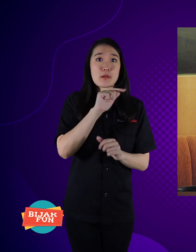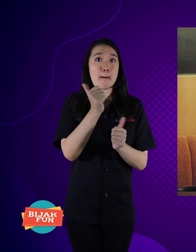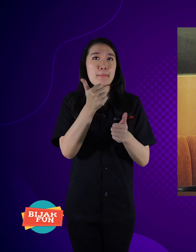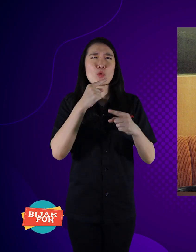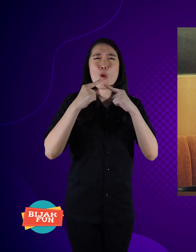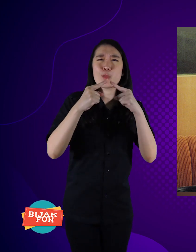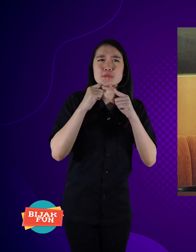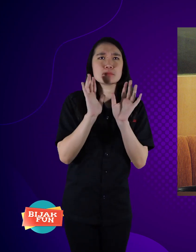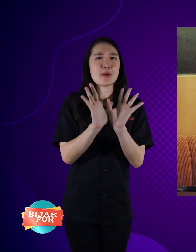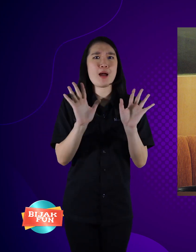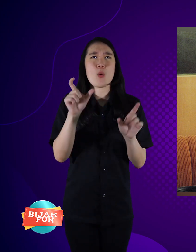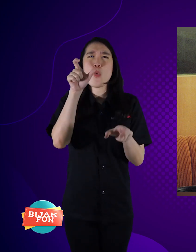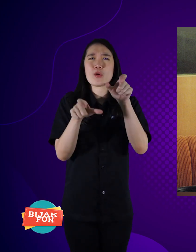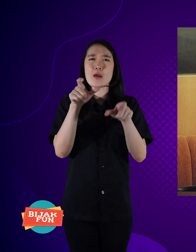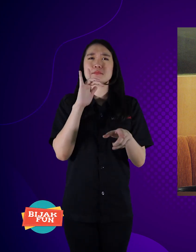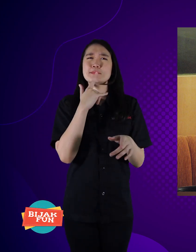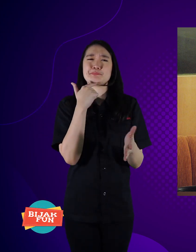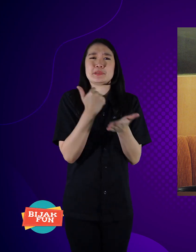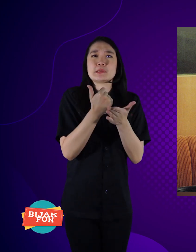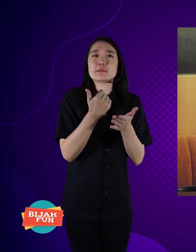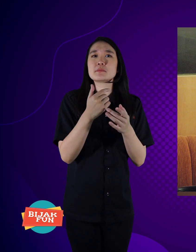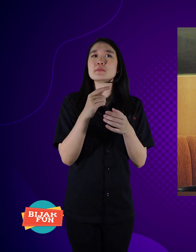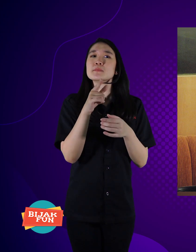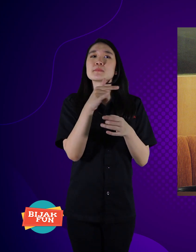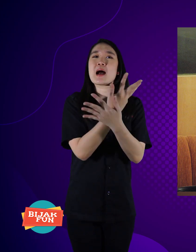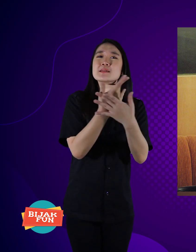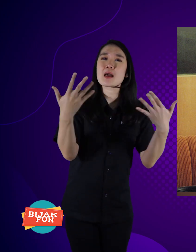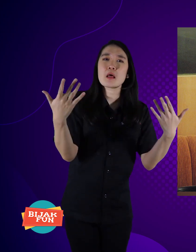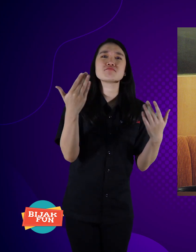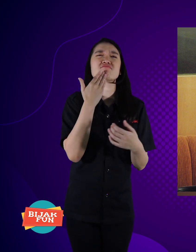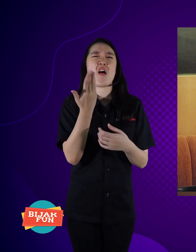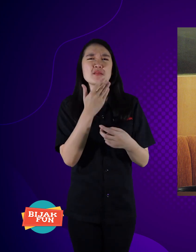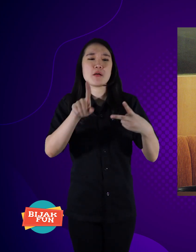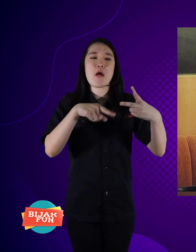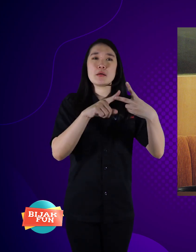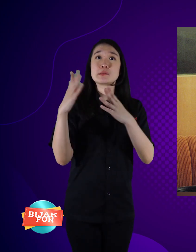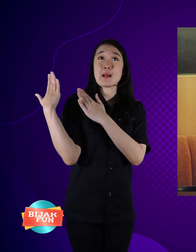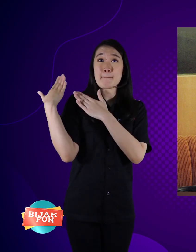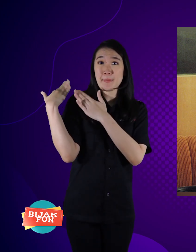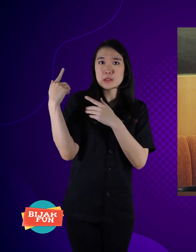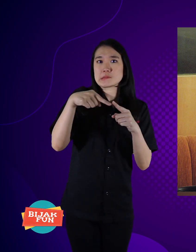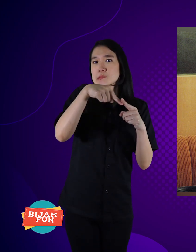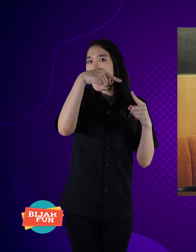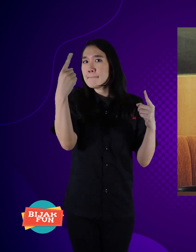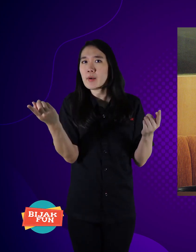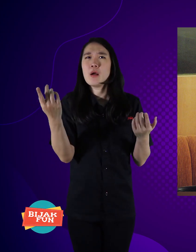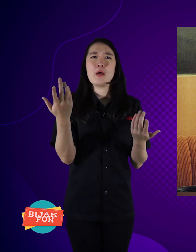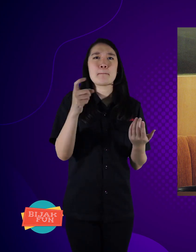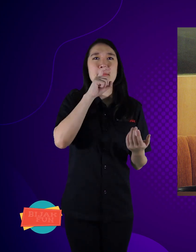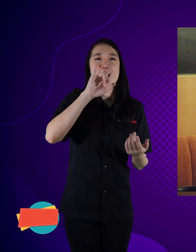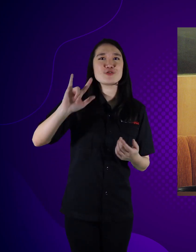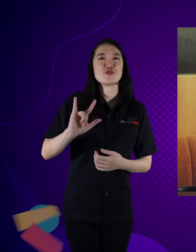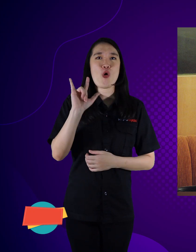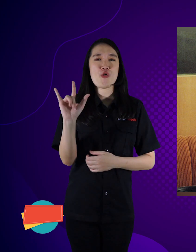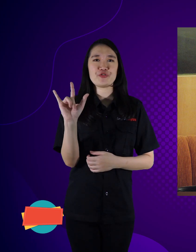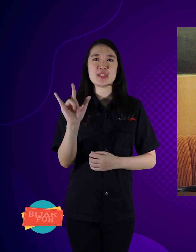Dia dapat berkomunikasi dengan banyak orang penting, seperti masyarakat biasa, pejabat hingga Pak Jokowi.